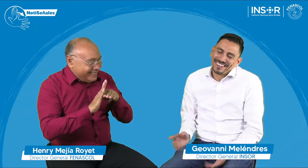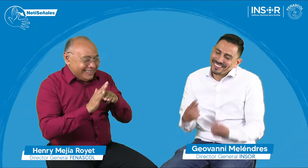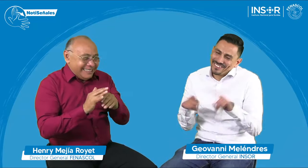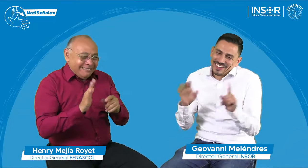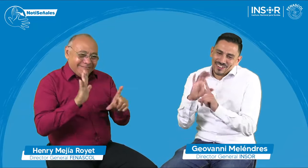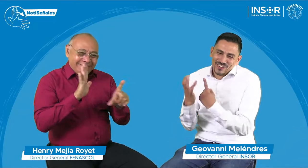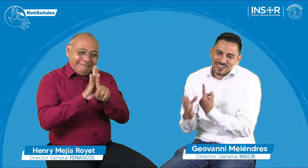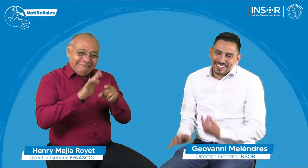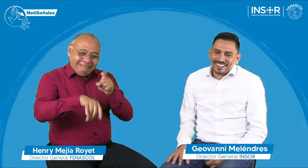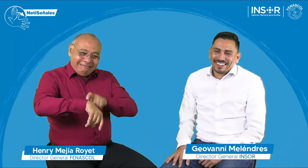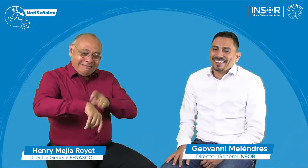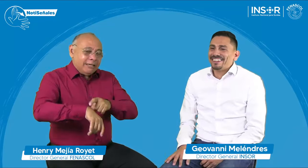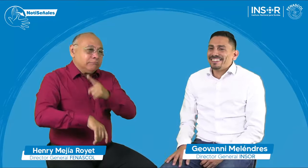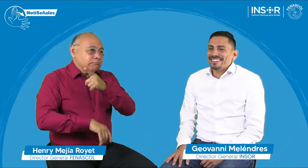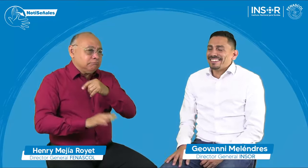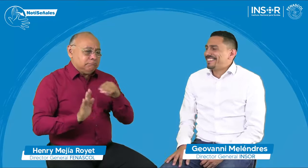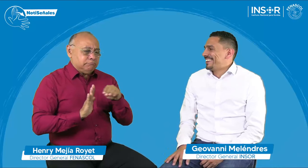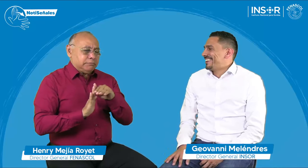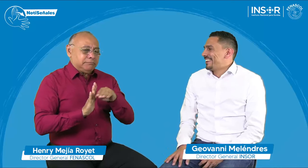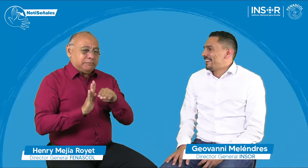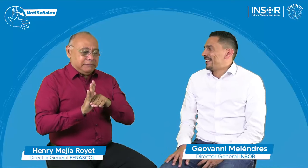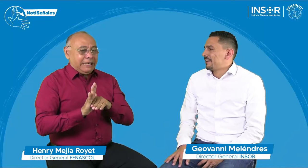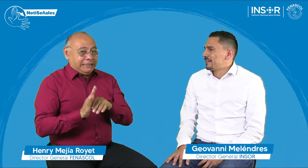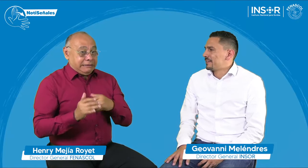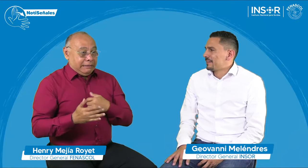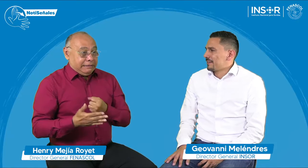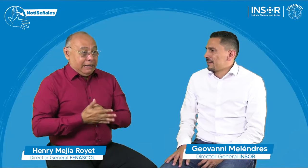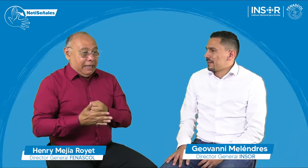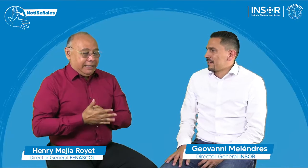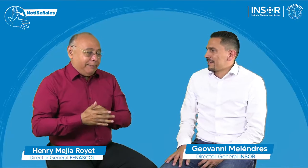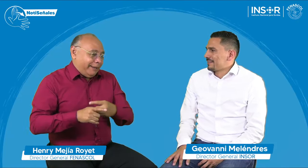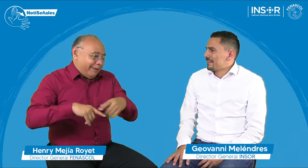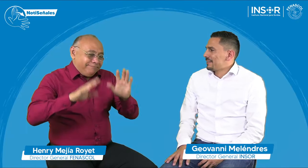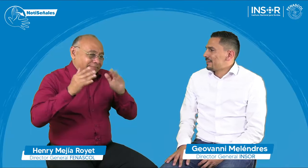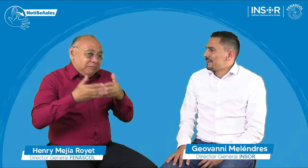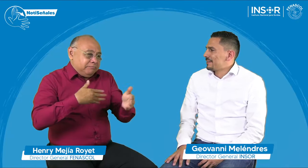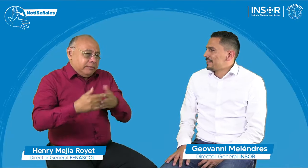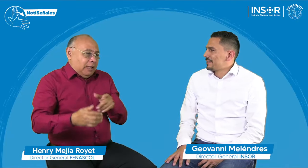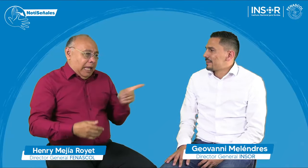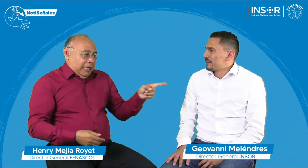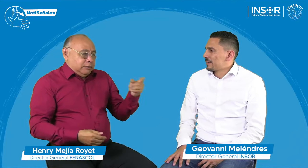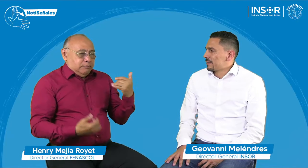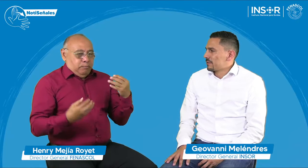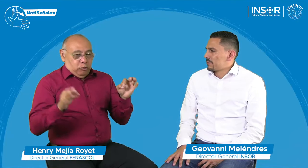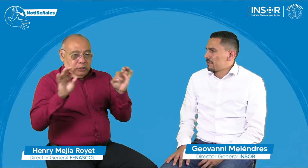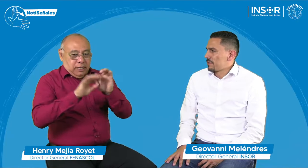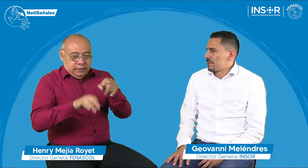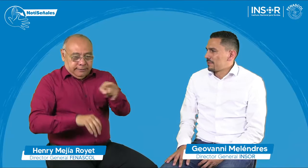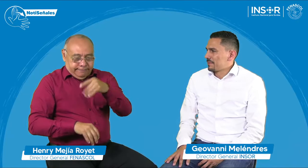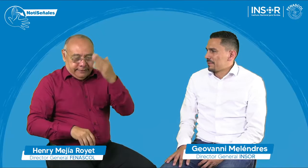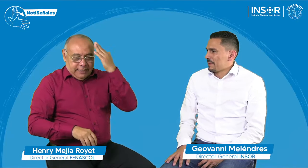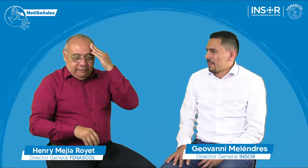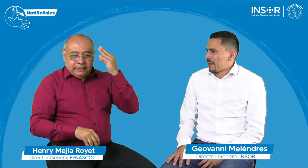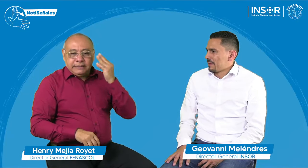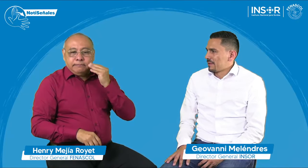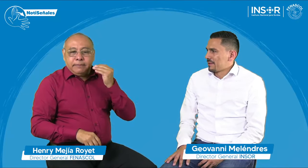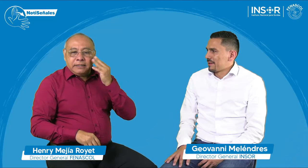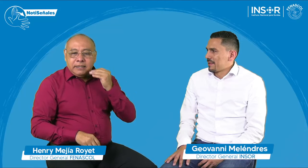frente a lo que es como esa disciplina y el mantenerse sí, es diferente a la cultura quizás acá en América Latina